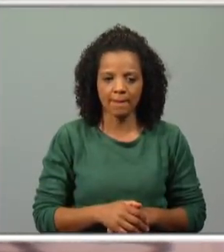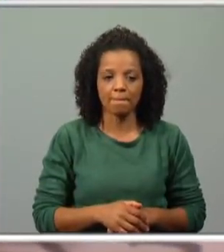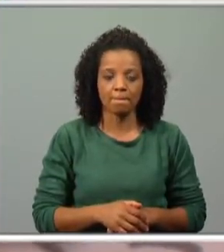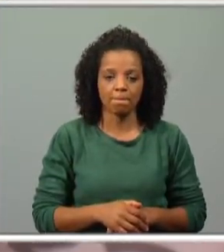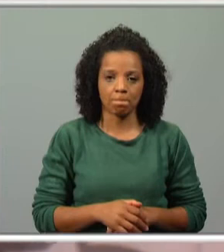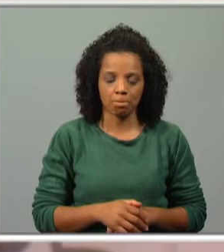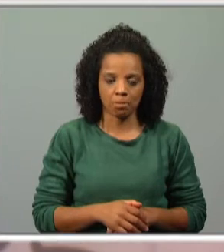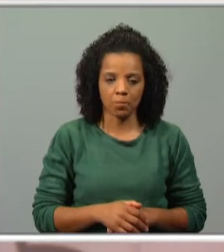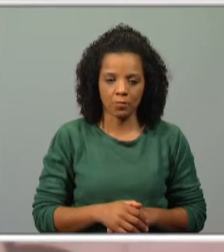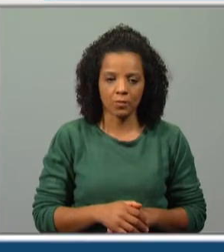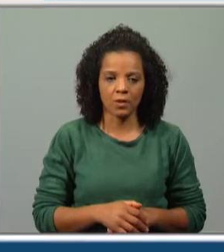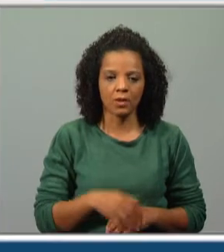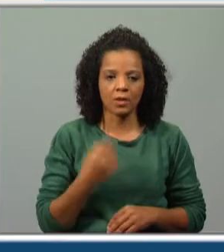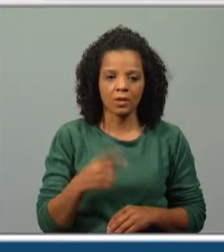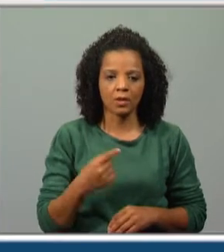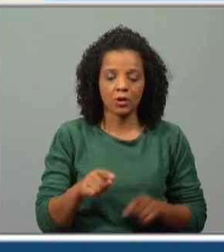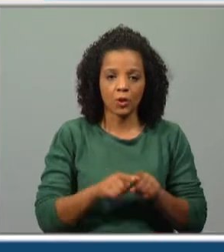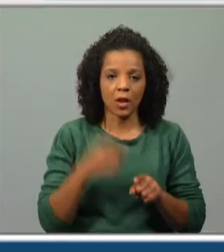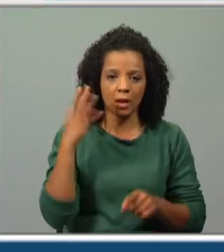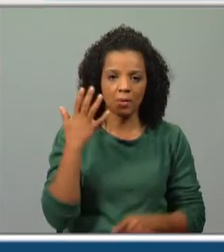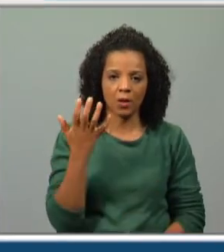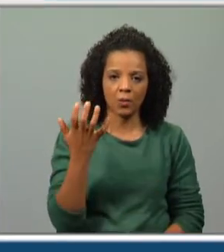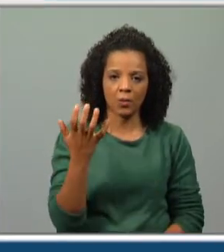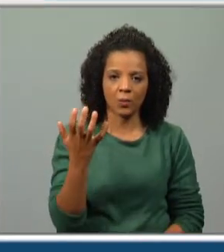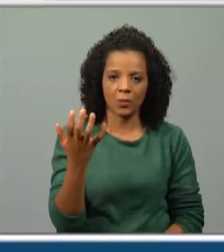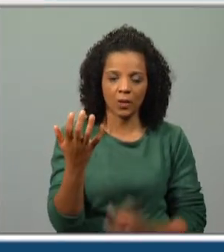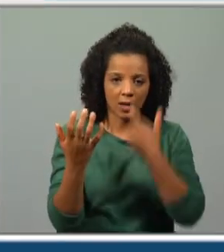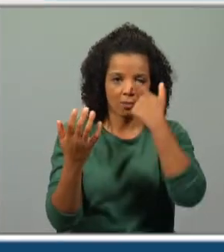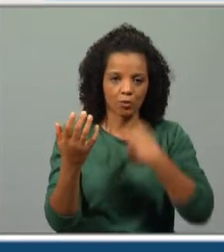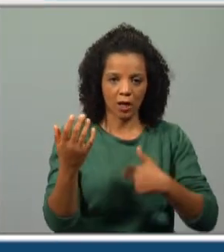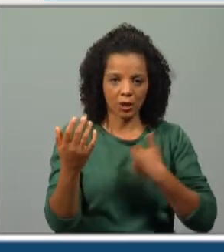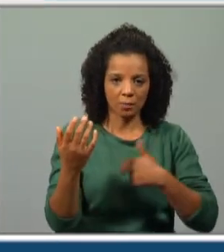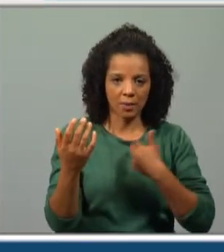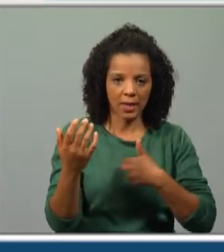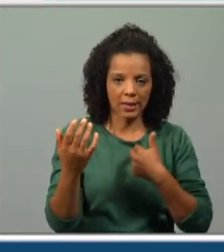este suspense que se prolonga a corte o leitor em suspenso aguardam a escolha da 這個懸念延伸到法庭暫停讀者等待選擇